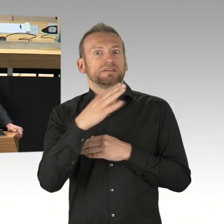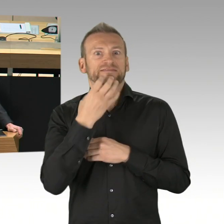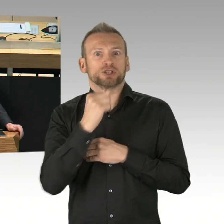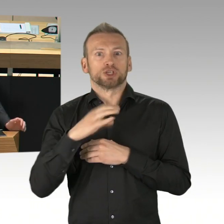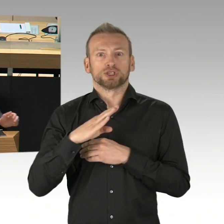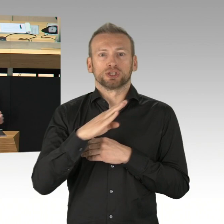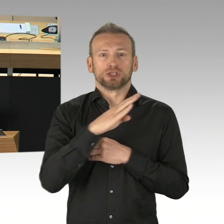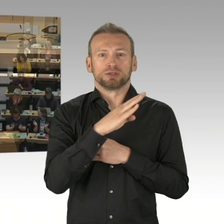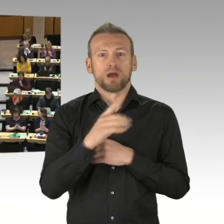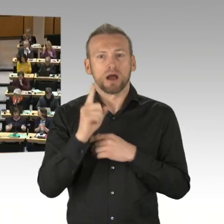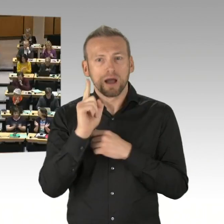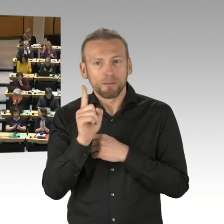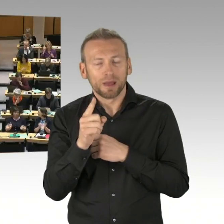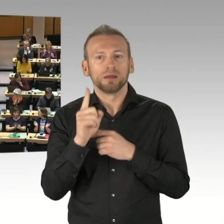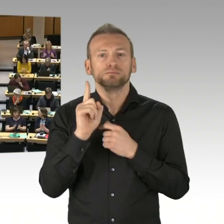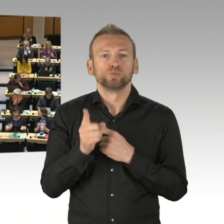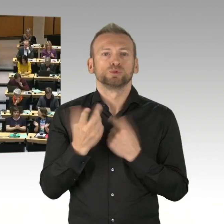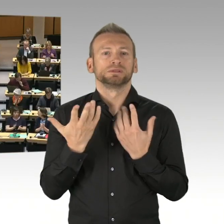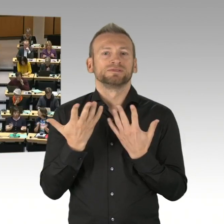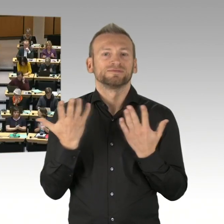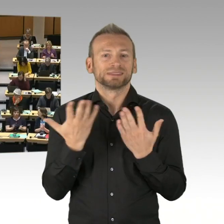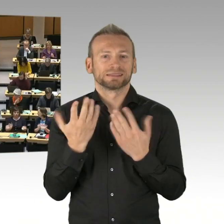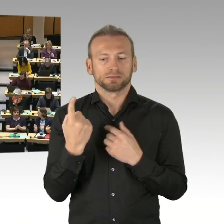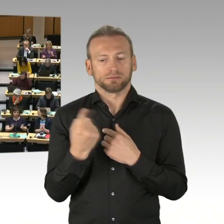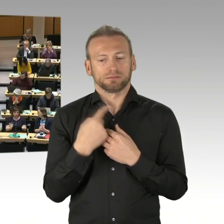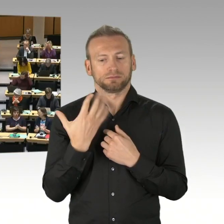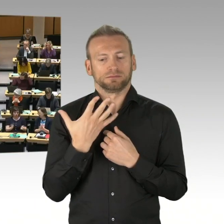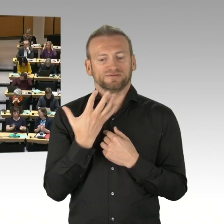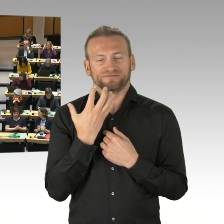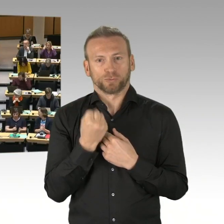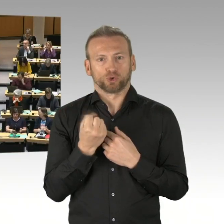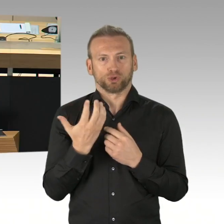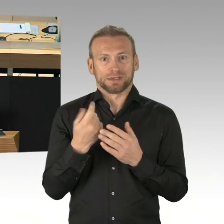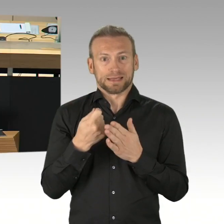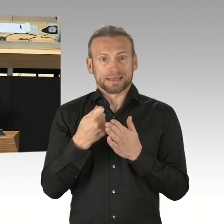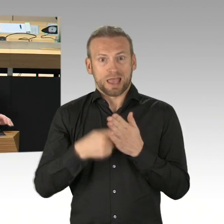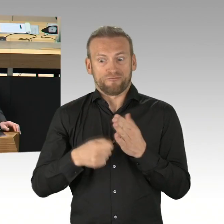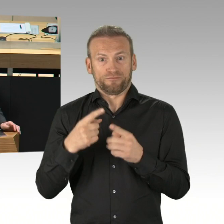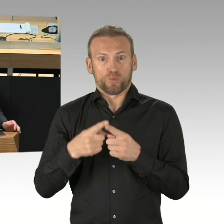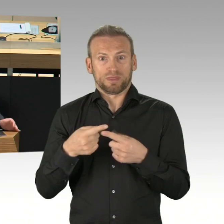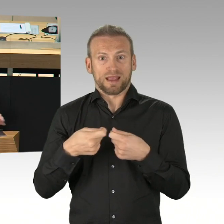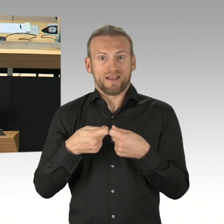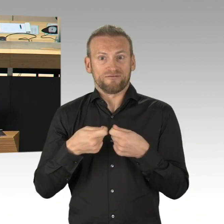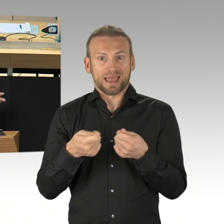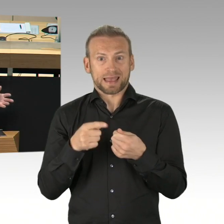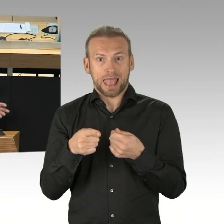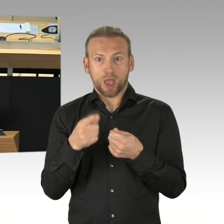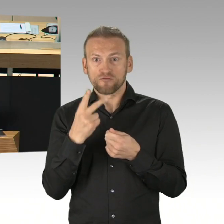Neubau ist explizit ausgenommen. (Beifall) Meine Damen und Herren, mir ist auch klar,